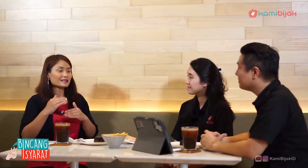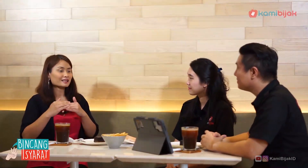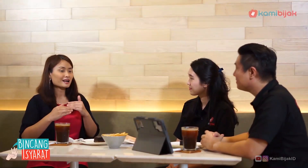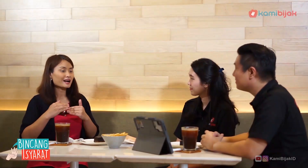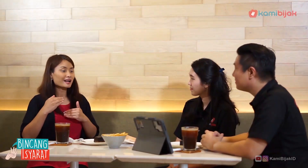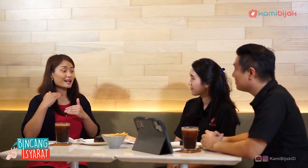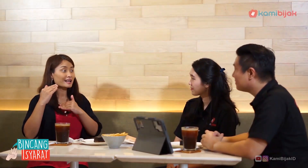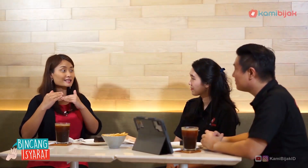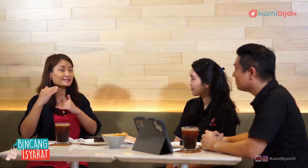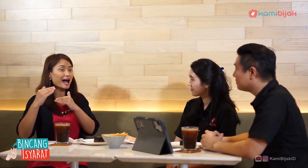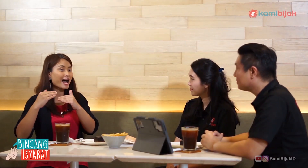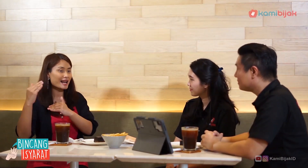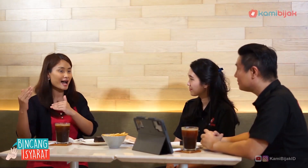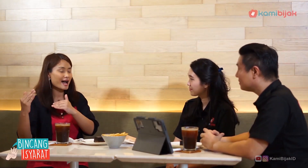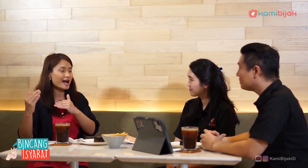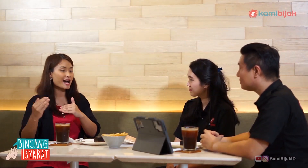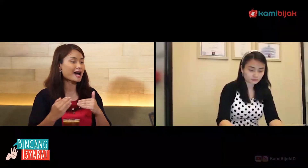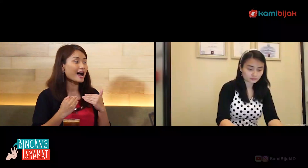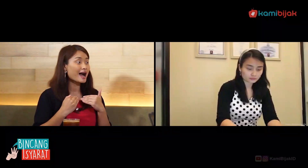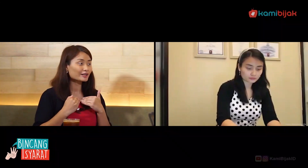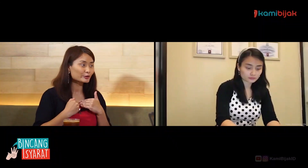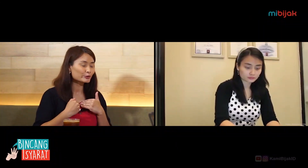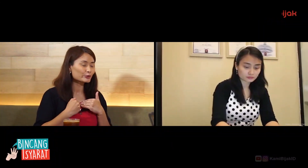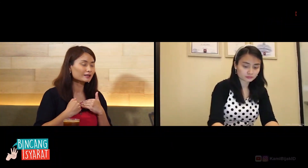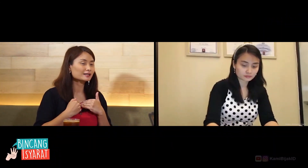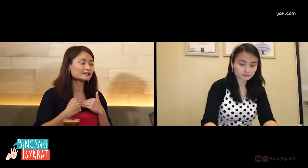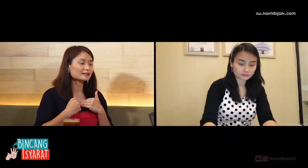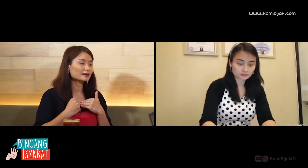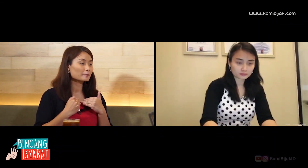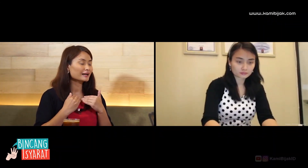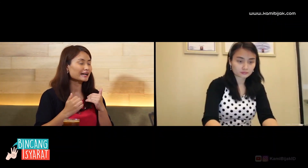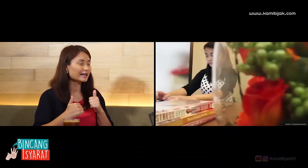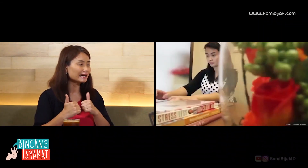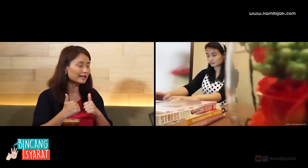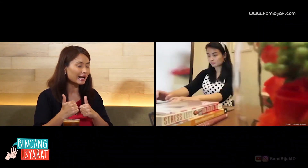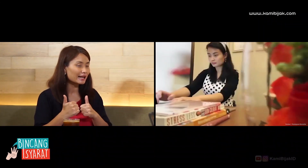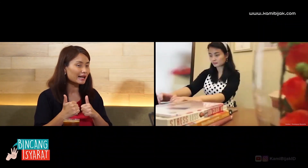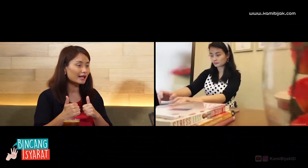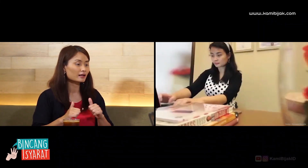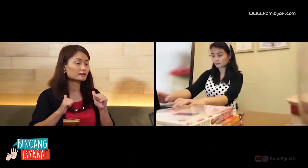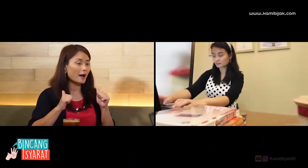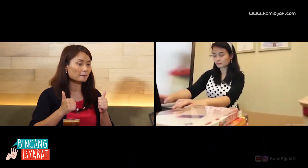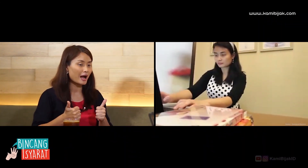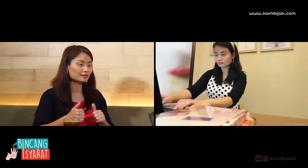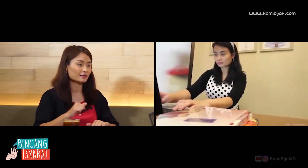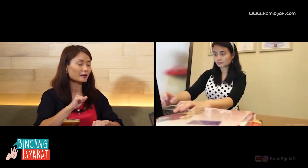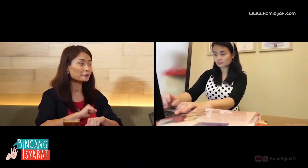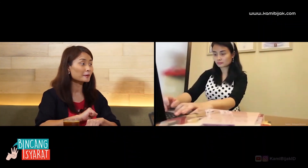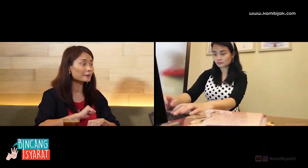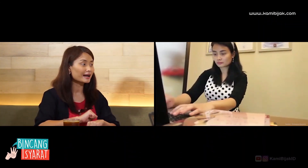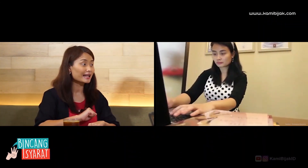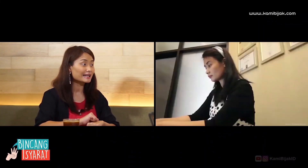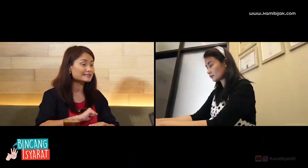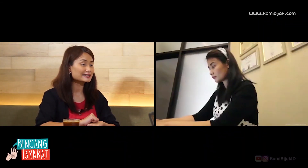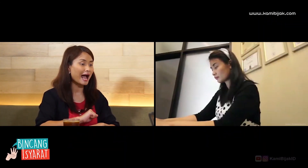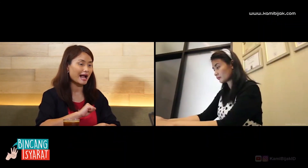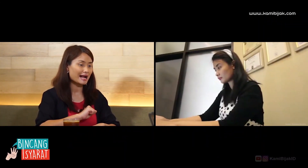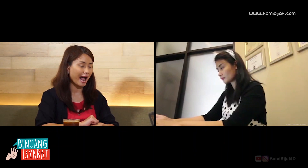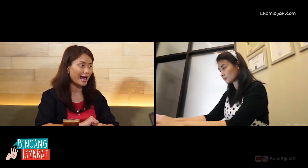Rencana aku dapat memperkerjakan,